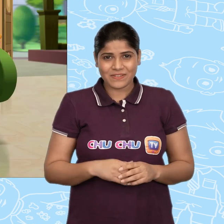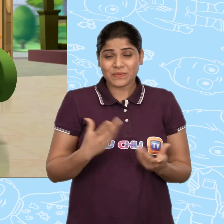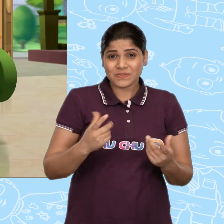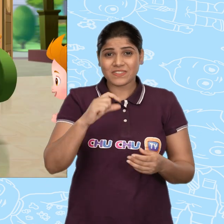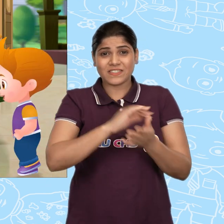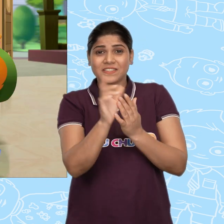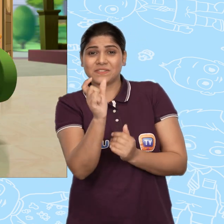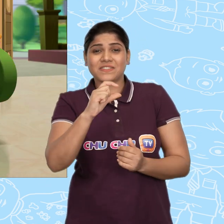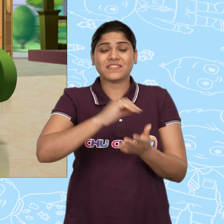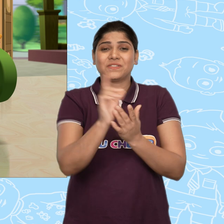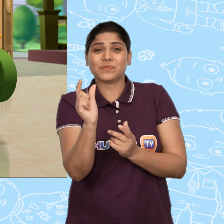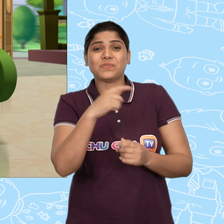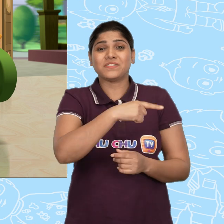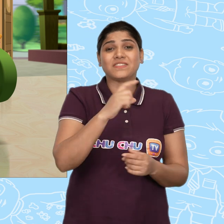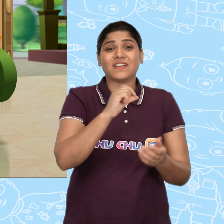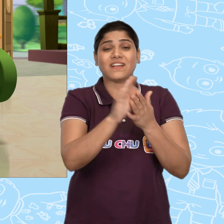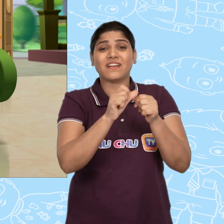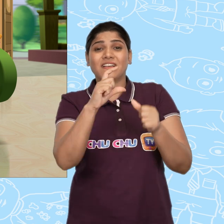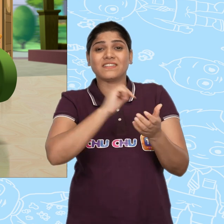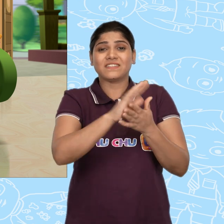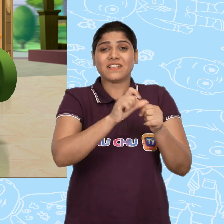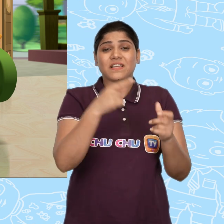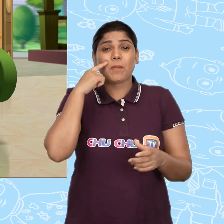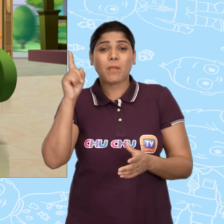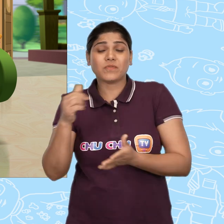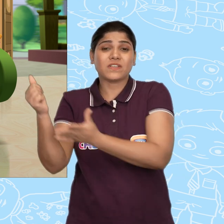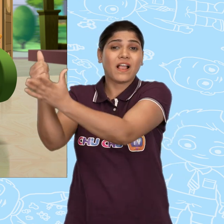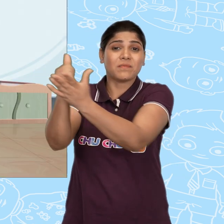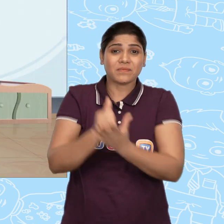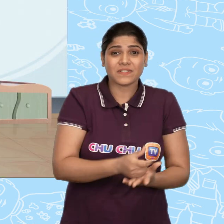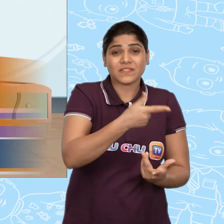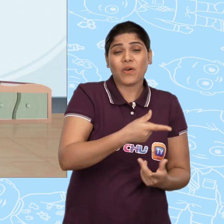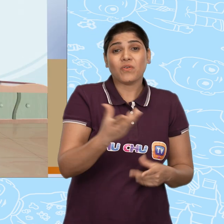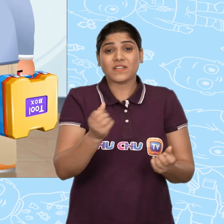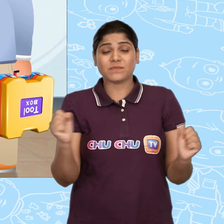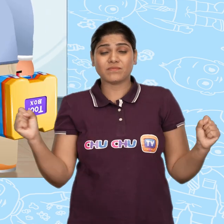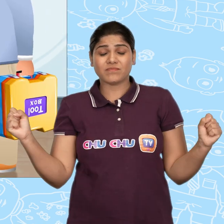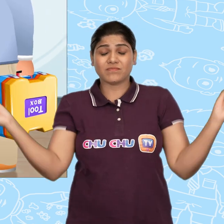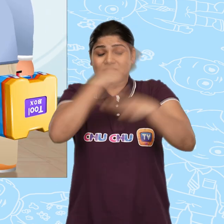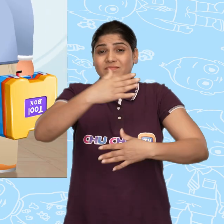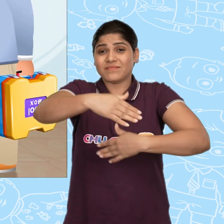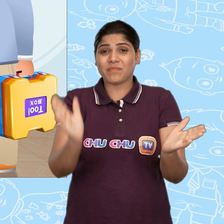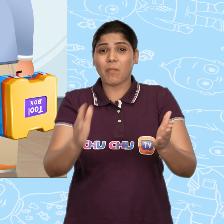तो चूचू और ChaCha के पापा उसकी मदद करने आयें। और साथ ही जादू का पिटारा भी लायें।